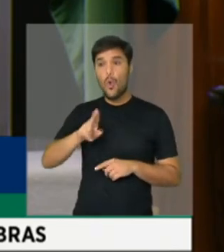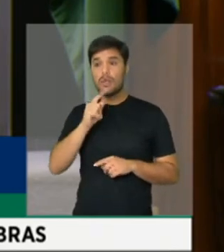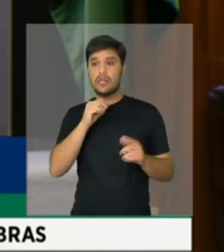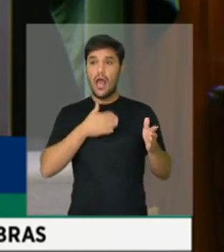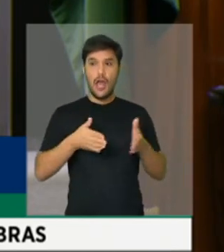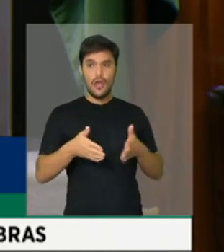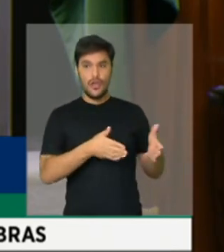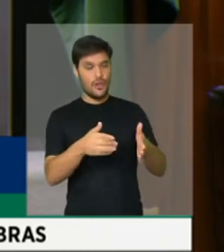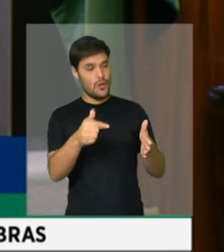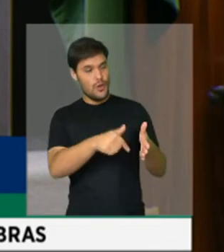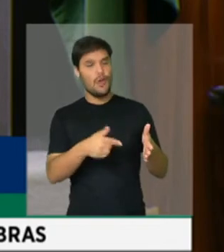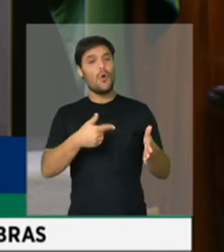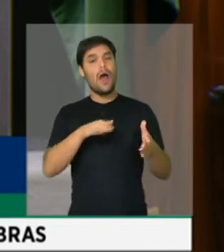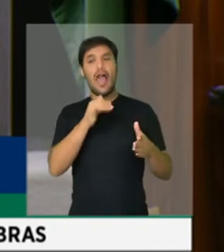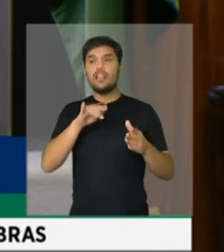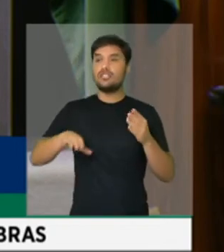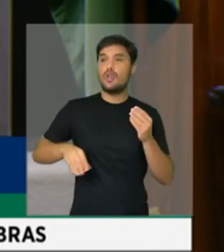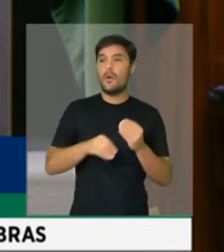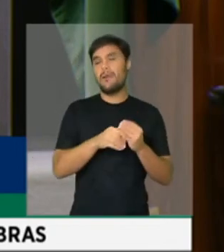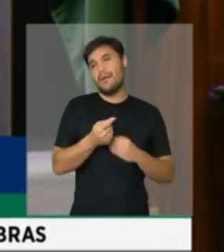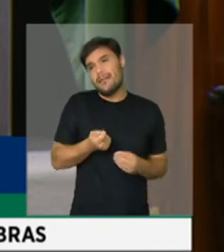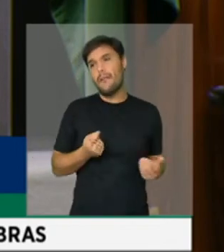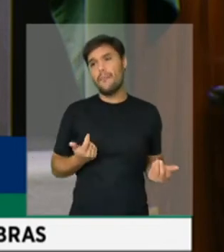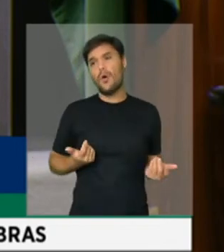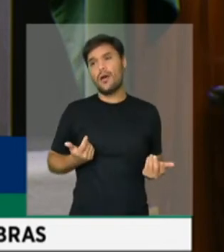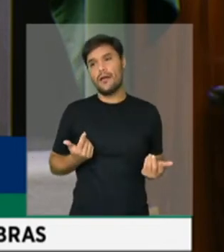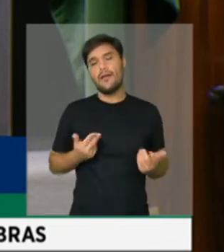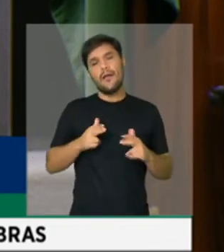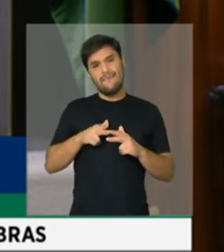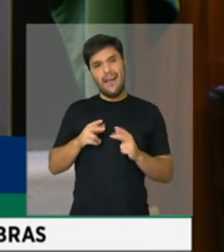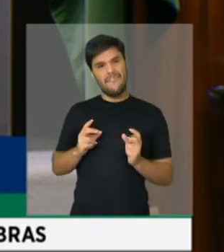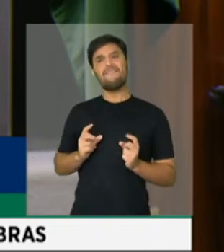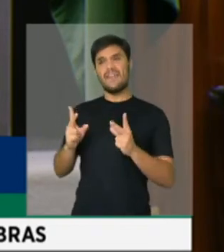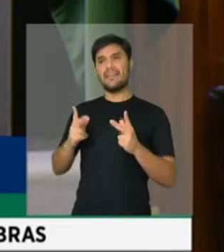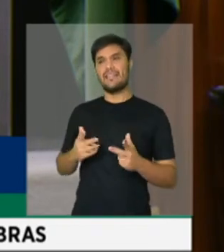PREVALECER. É UMA TRISTEZA QUE ISSO ESTEJA ACONTECENDO E TEM UM OUTRO FATOR, O NOSSO SISTEMA É PREP ONDE HUNT